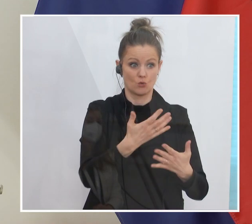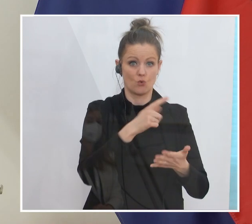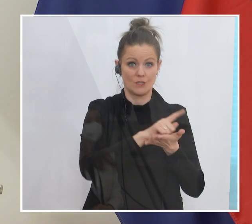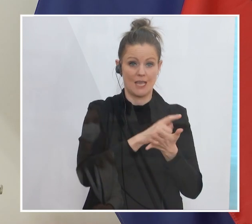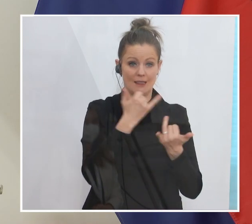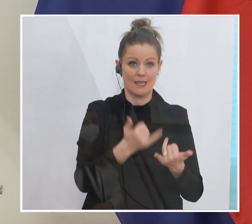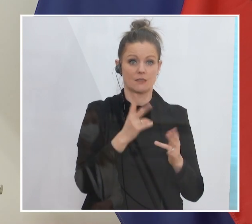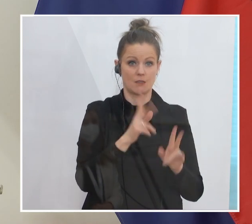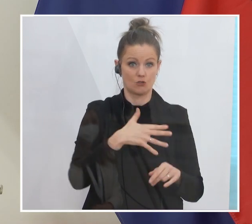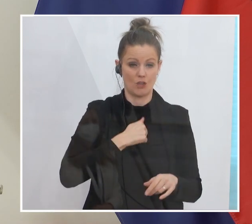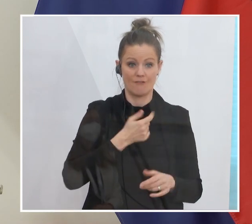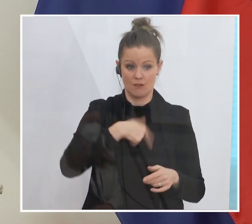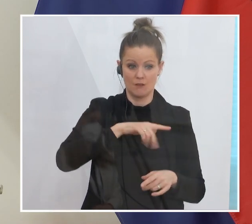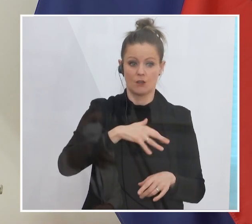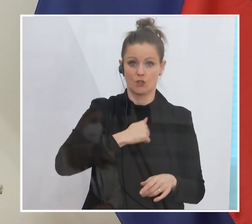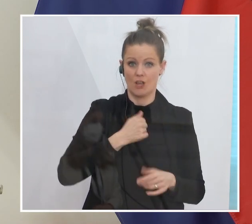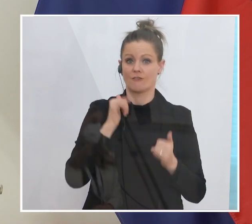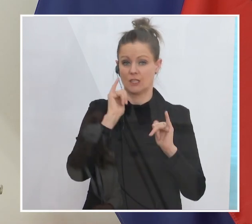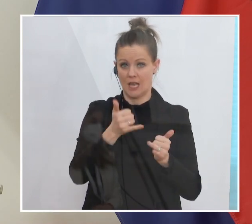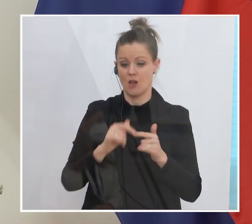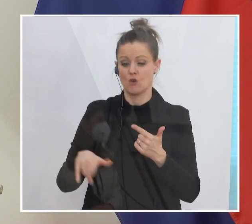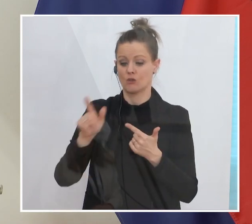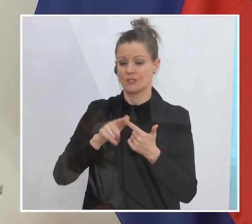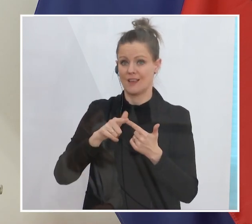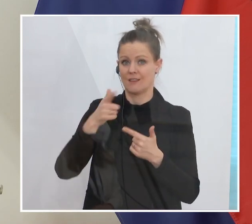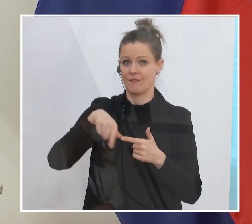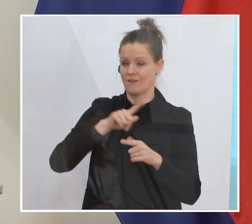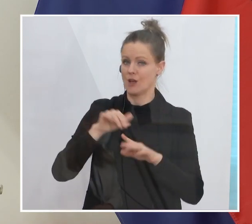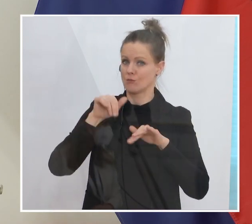das ist uns gelungen. Und das zweite, was wir massiv verfolgt haben im letzten Jahr